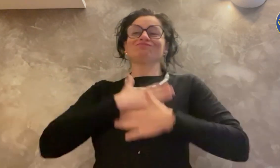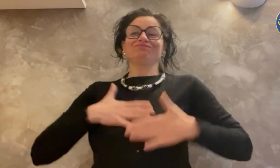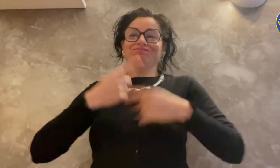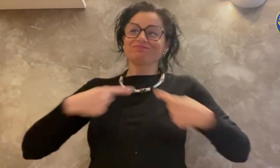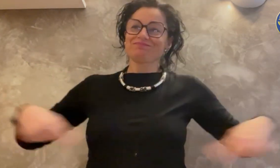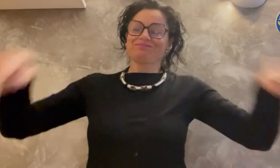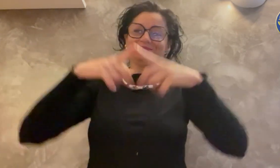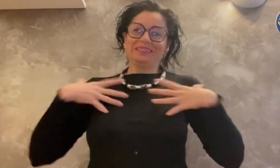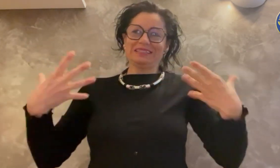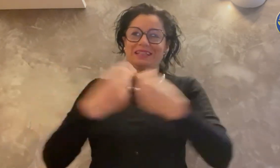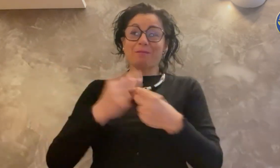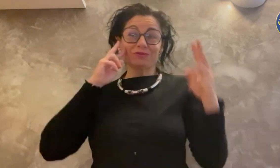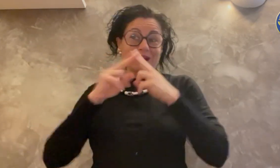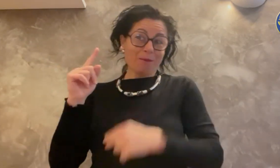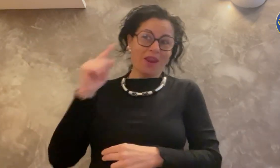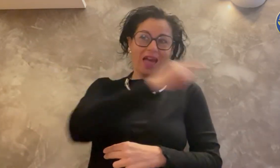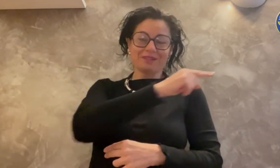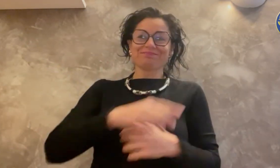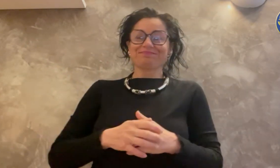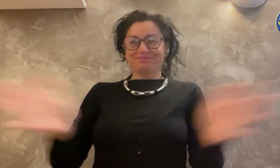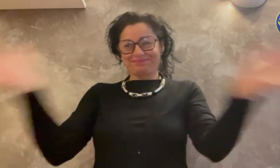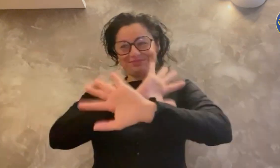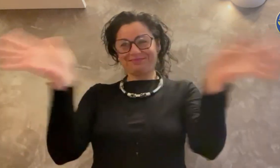divertirci tutti insieme, ci vediamo lì. Saluti a tutti!